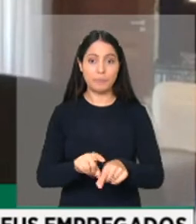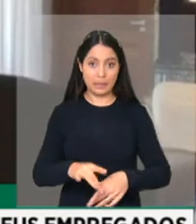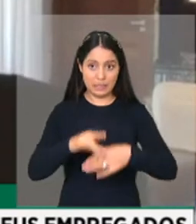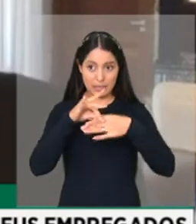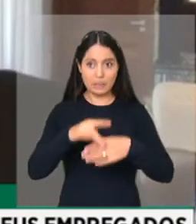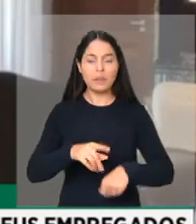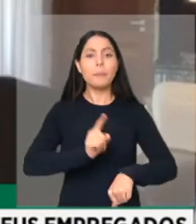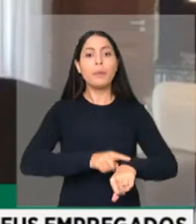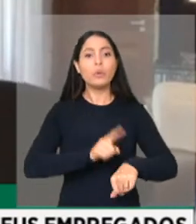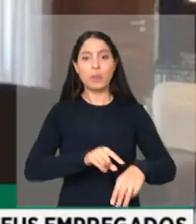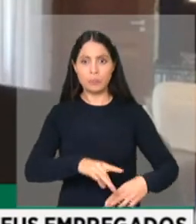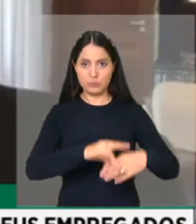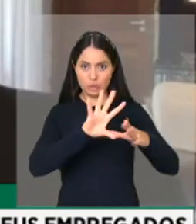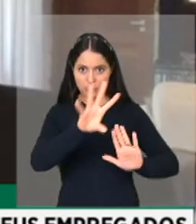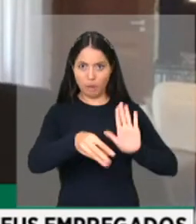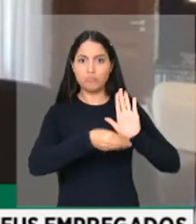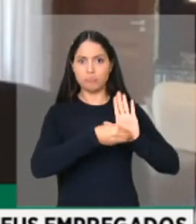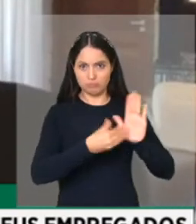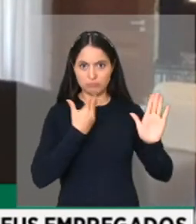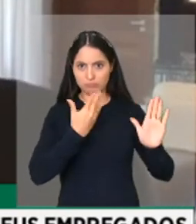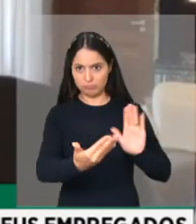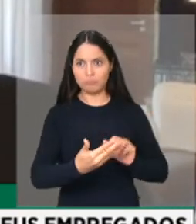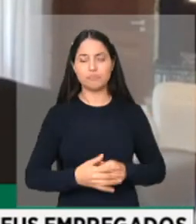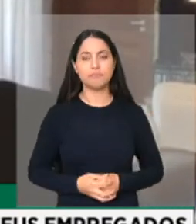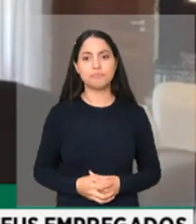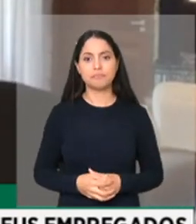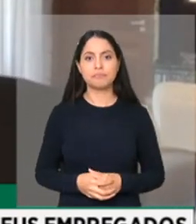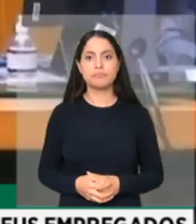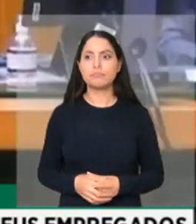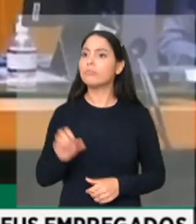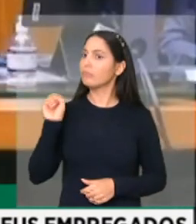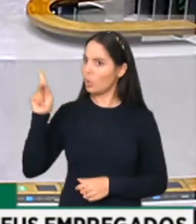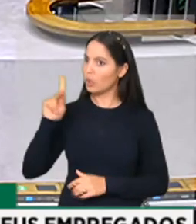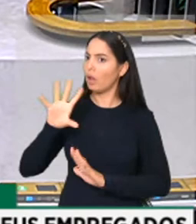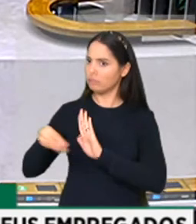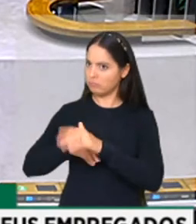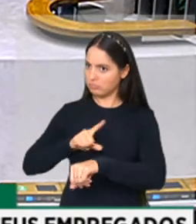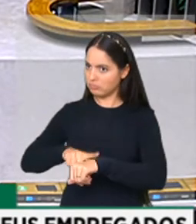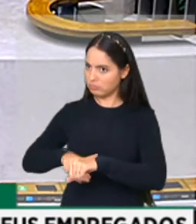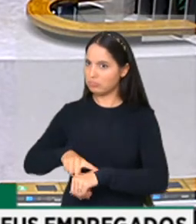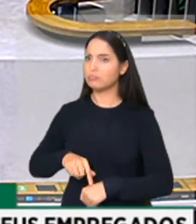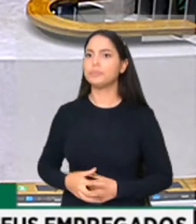BOA TARDE SENHORAS E SENHORES PARLAMENTARES, PRESIDENTE, EU PEÇO QUE O SENHOR AGREGUE O MEU TEMPO DE LÍDER A FALA DE VOTAÇÃO. [PRESIDENTE]: OK,